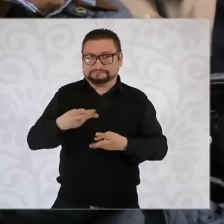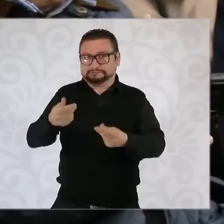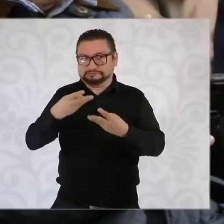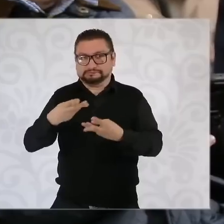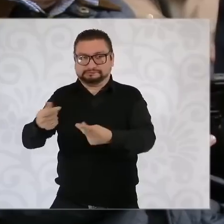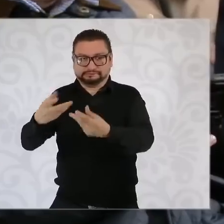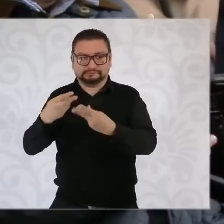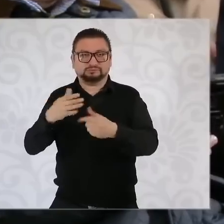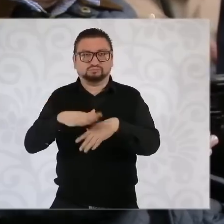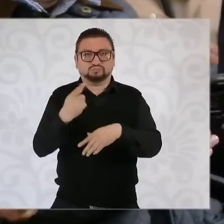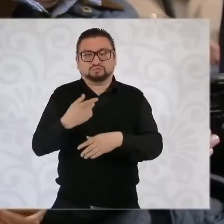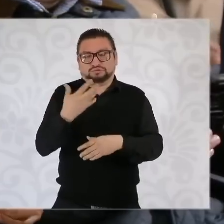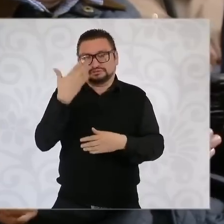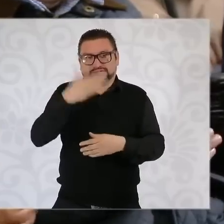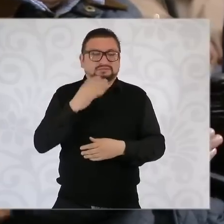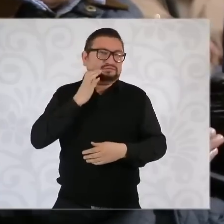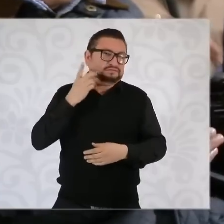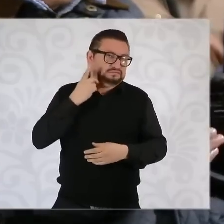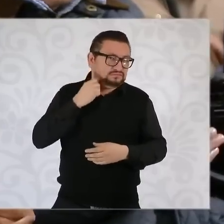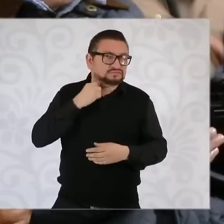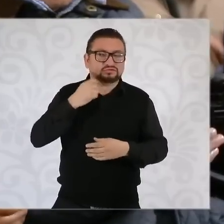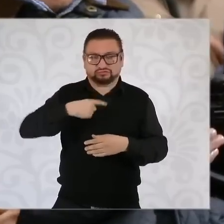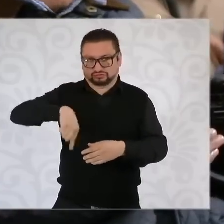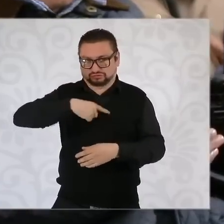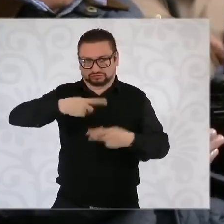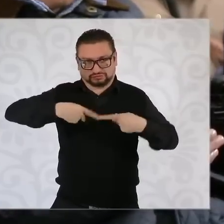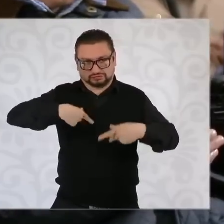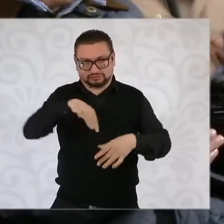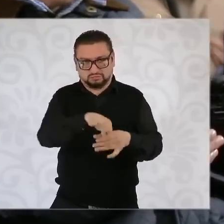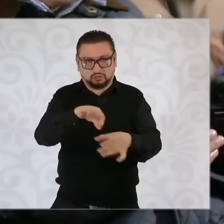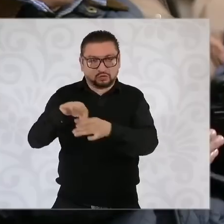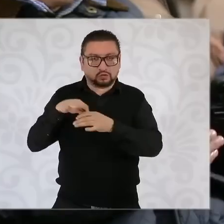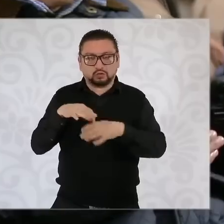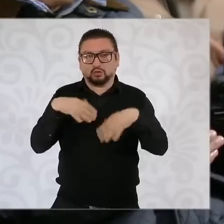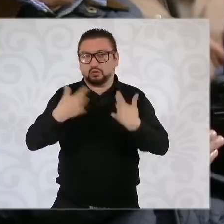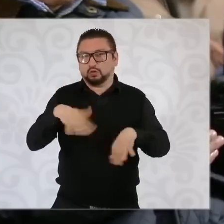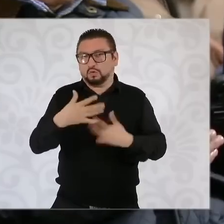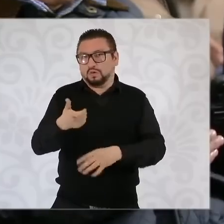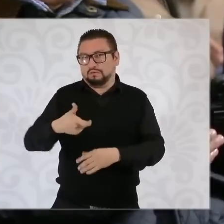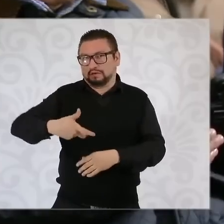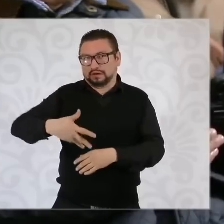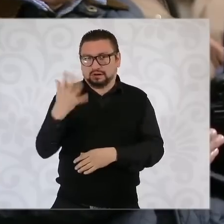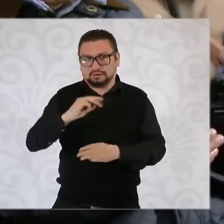un o sea los votos que ejercemos los mexicanos son uno de los más caros en el mundo incluso